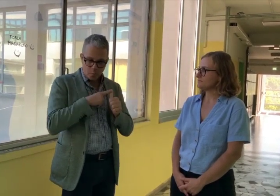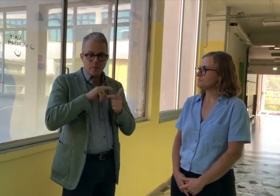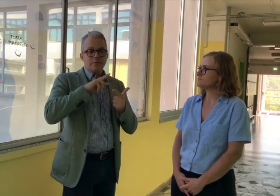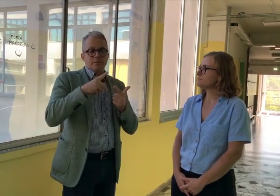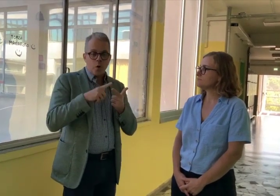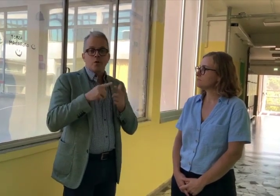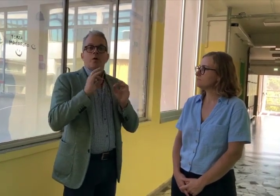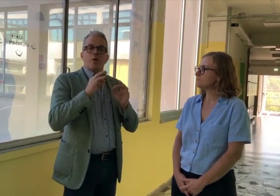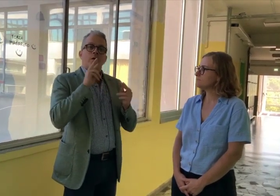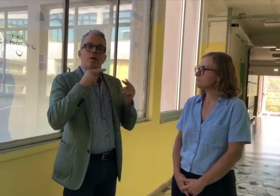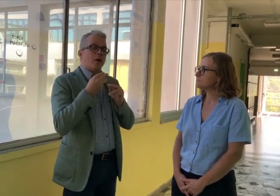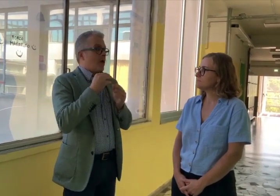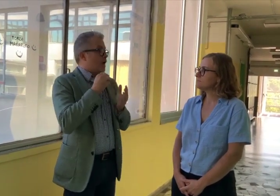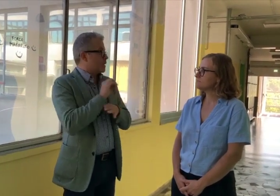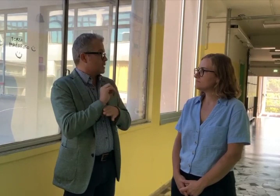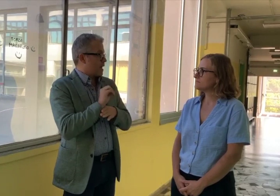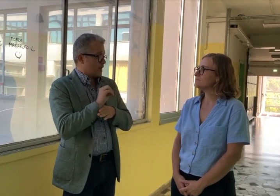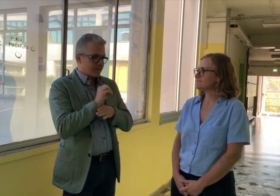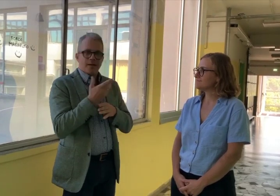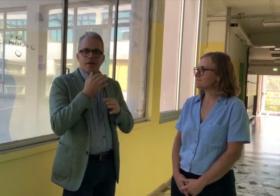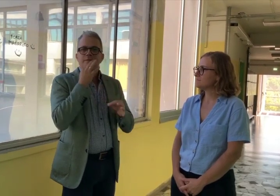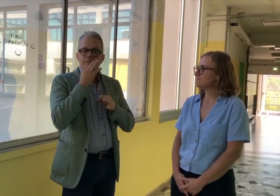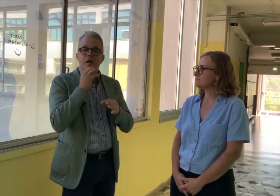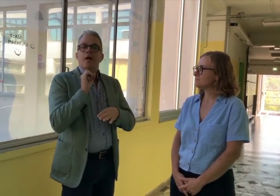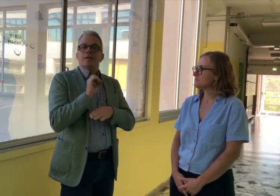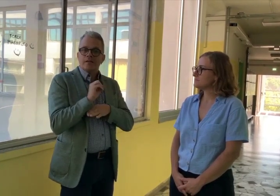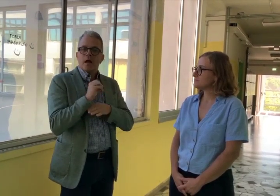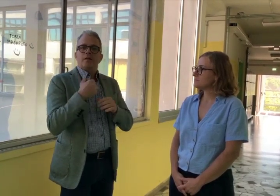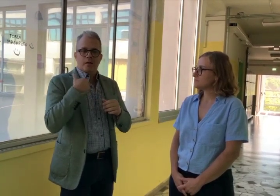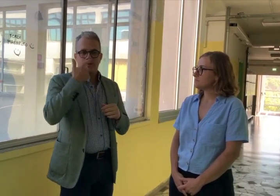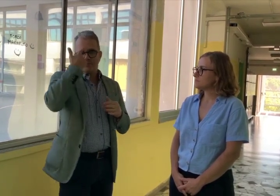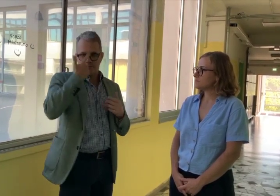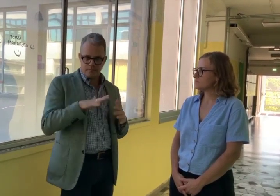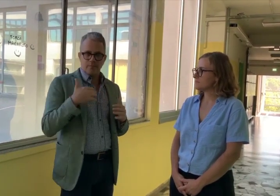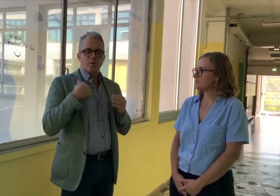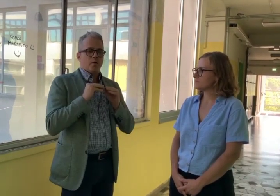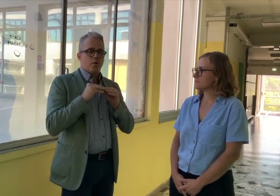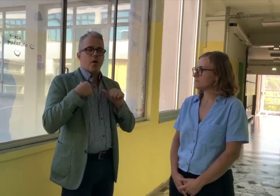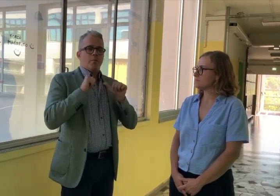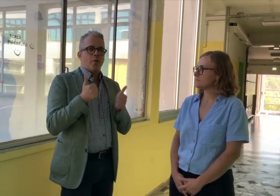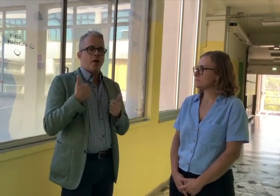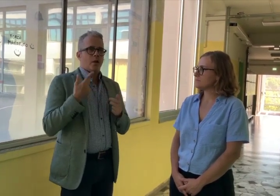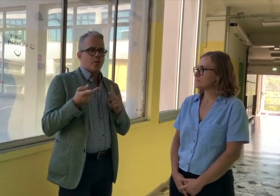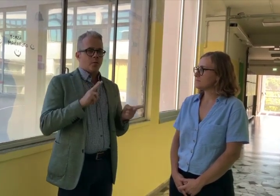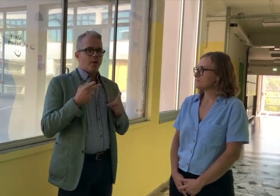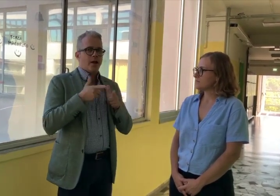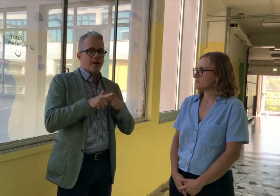Inoltre nella didattica, gli insegnanti dovrebbero essere in grado di utilizzare entrambe le lingue,